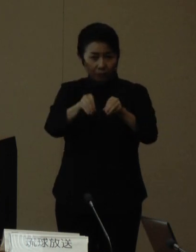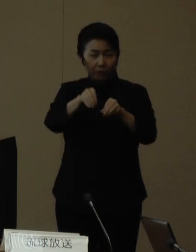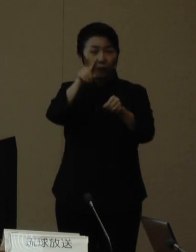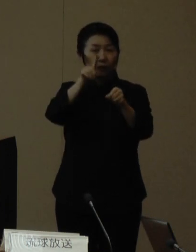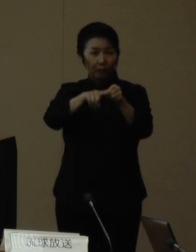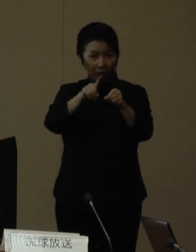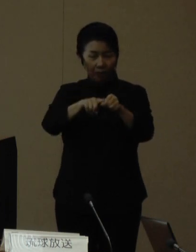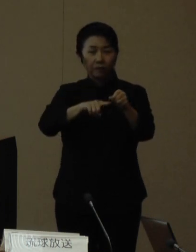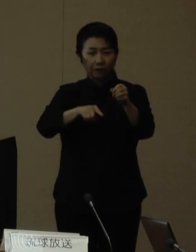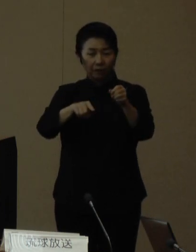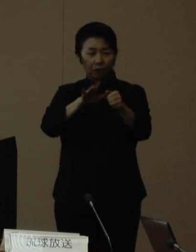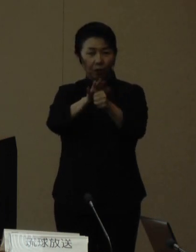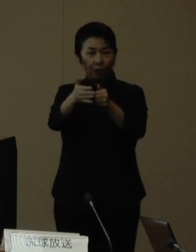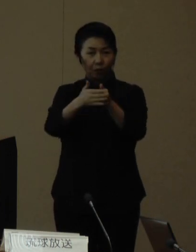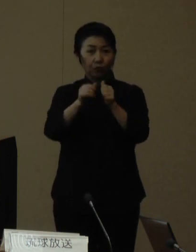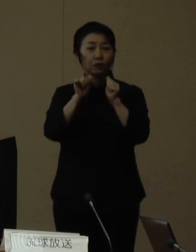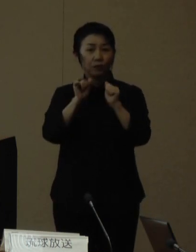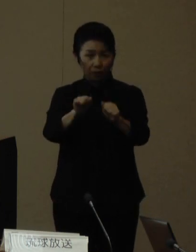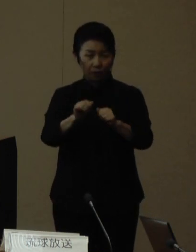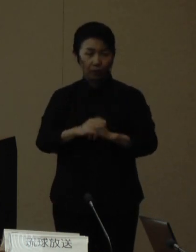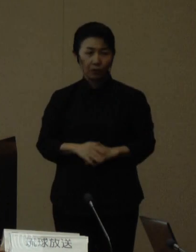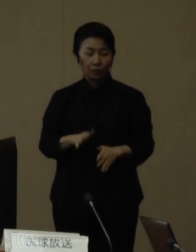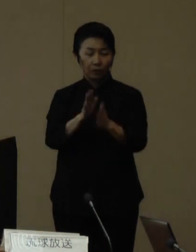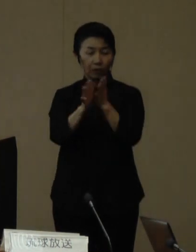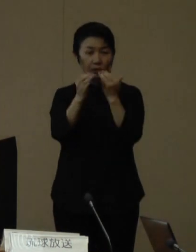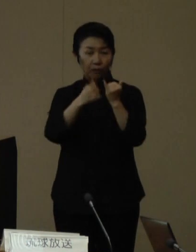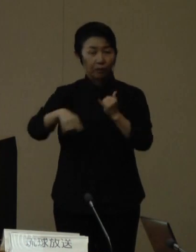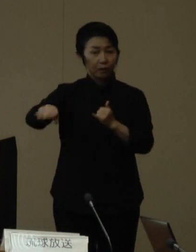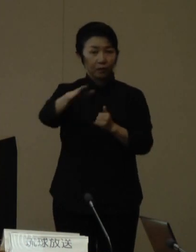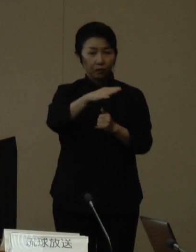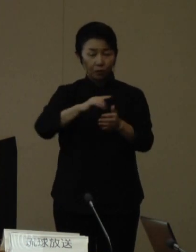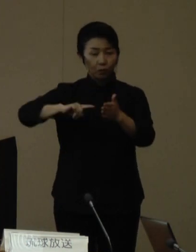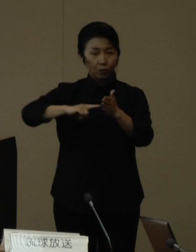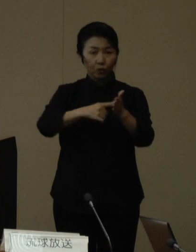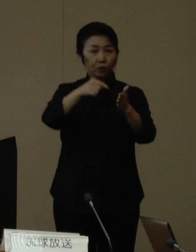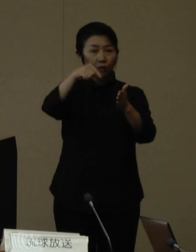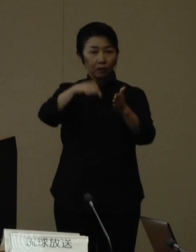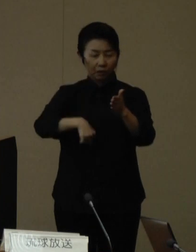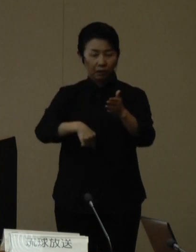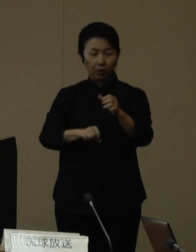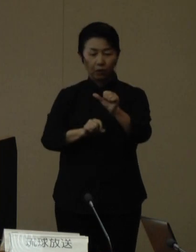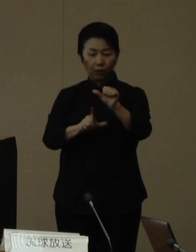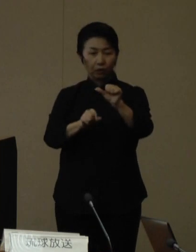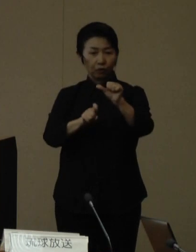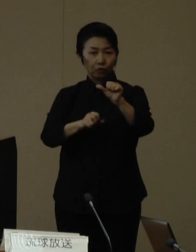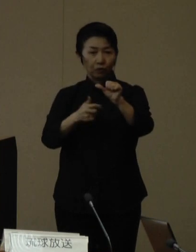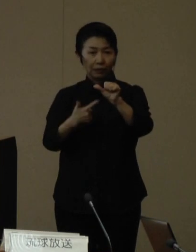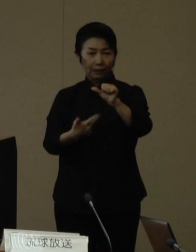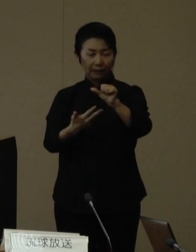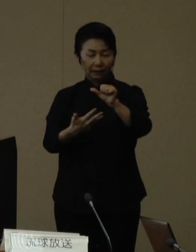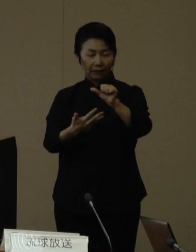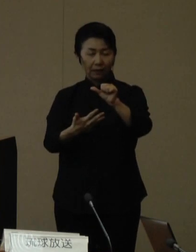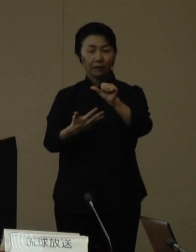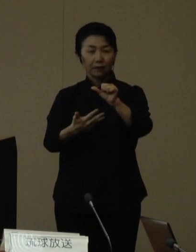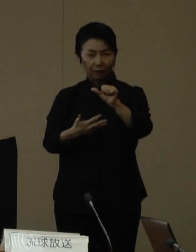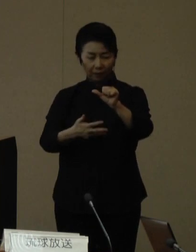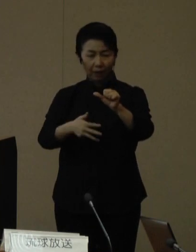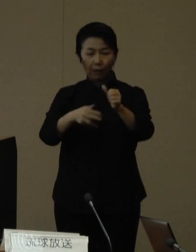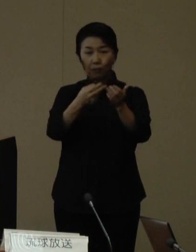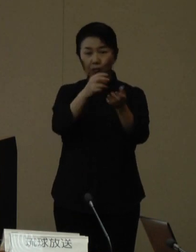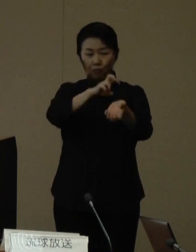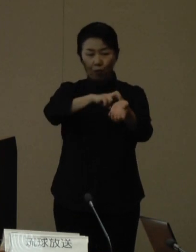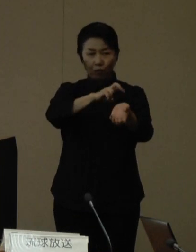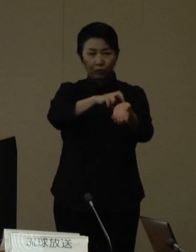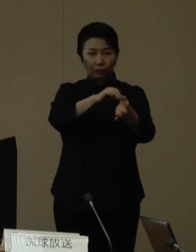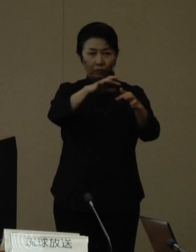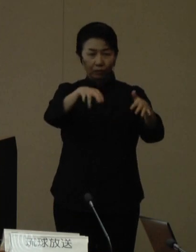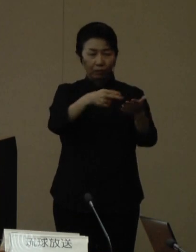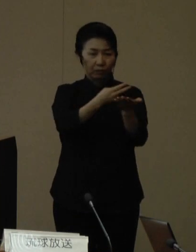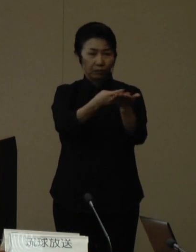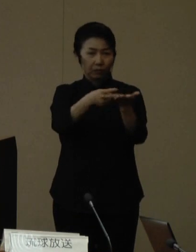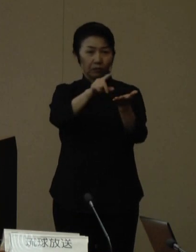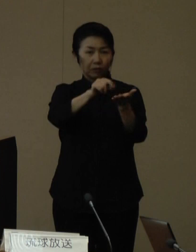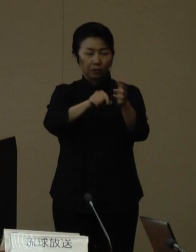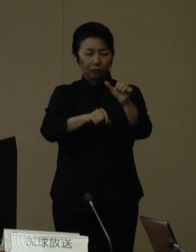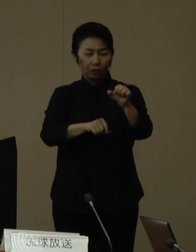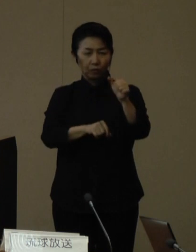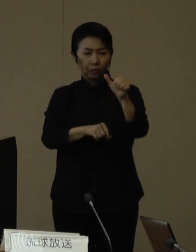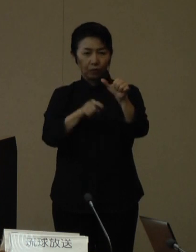さて、県民一丸となった取り組みの一方で、５月1８日時点の県全体における病床使用率は55.3％、